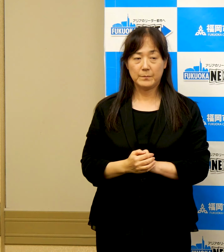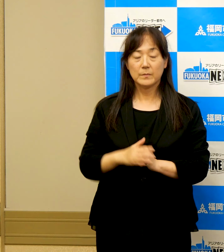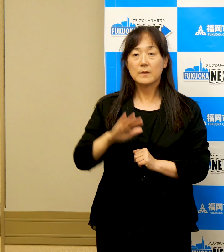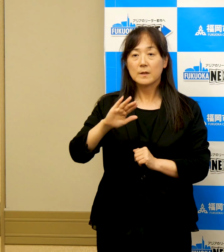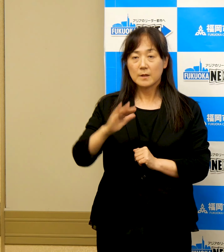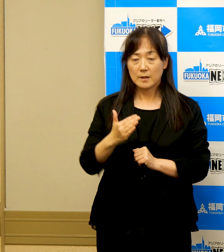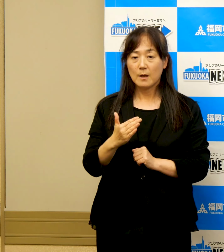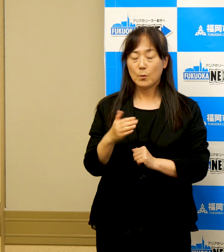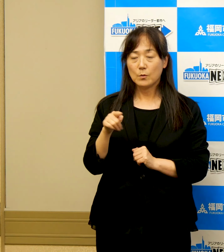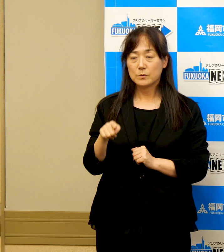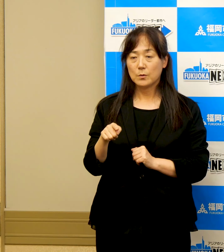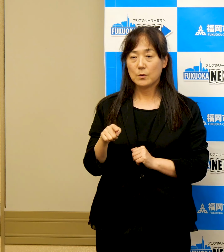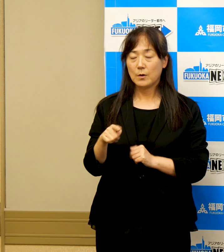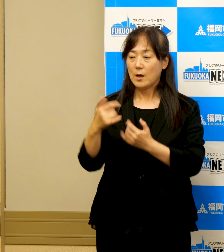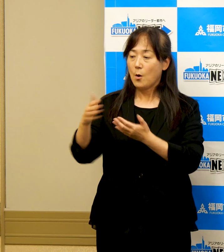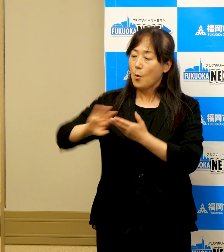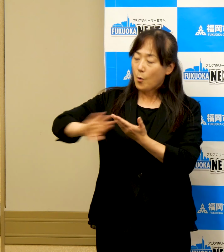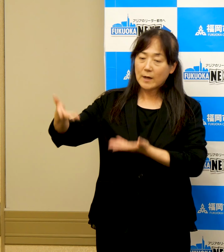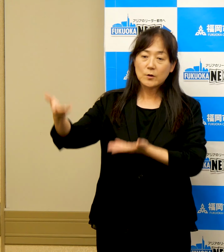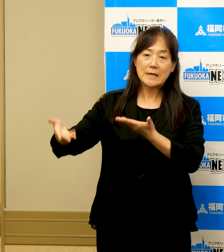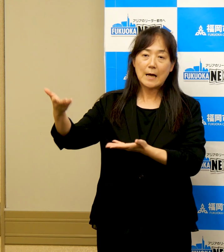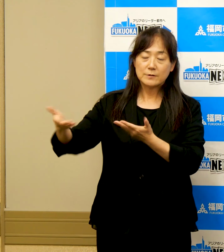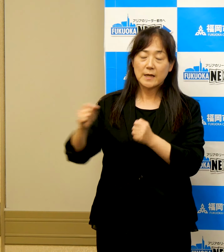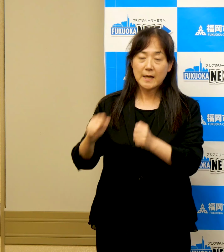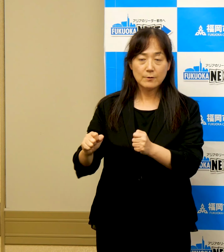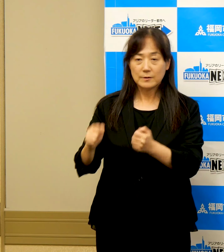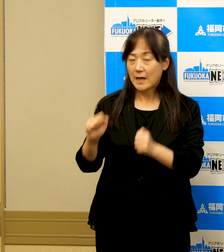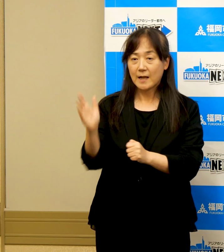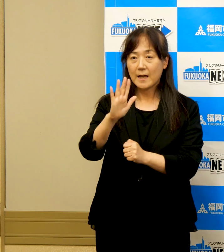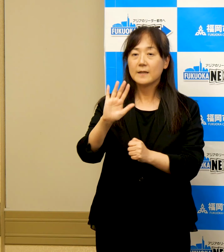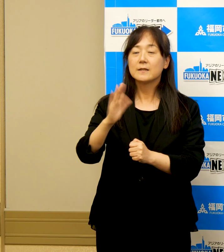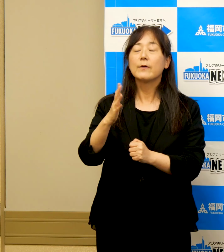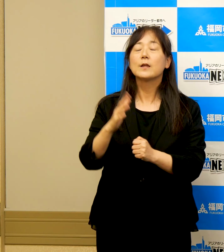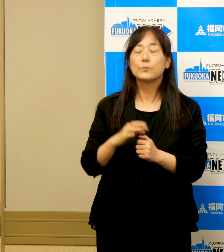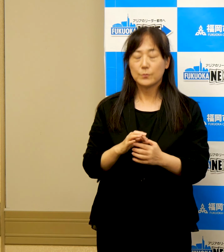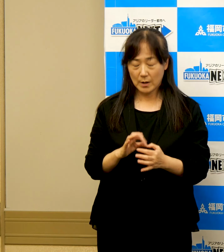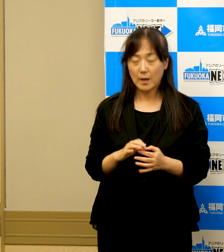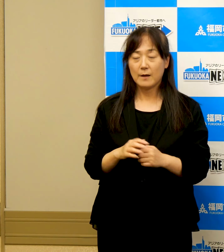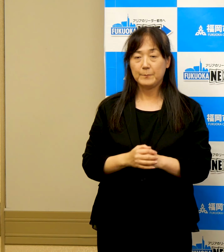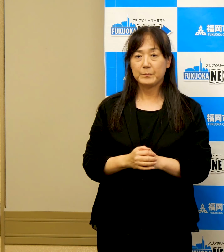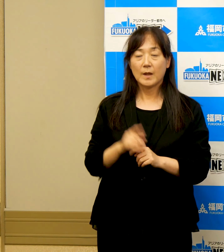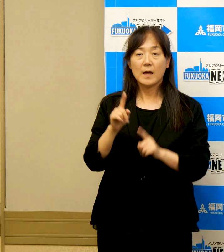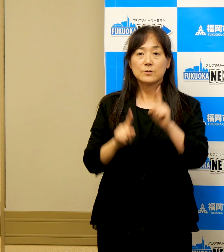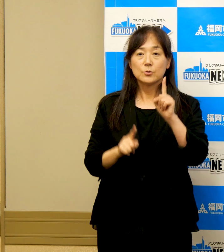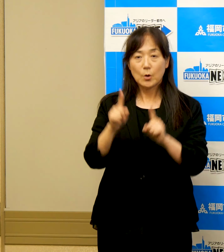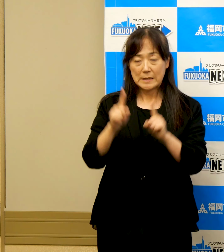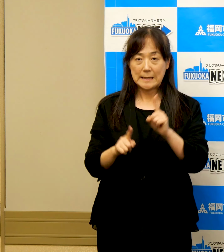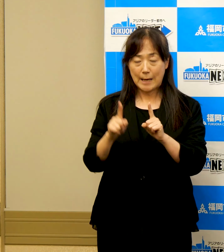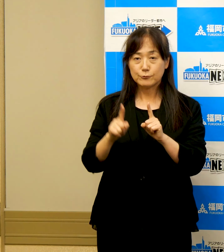あまり ひとと比較してやったというよりはですね とにかく無駄なというか